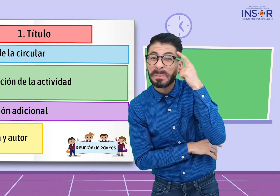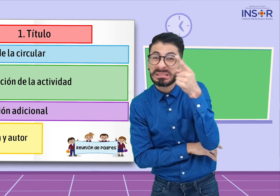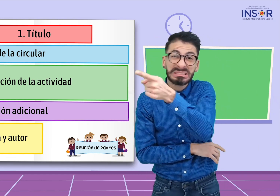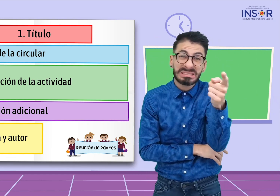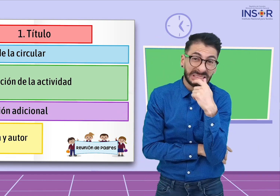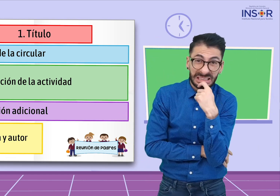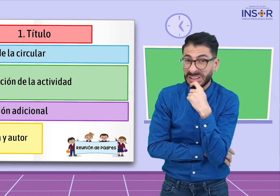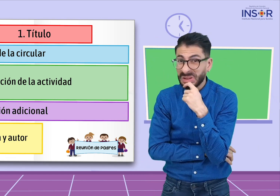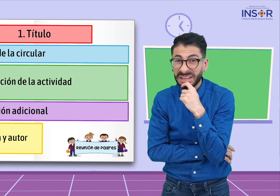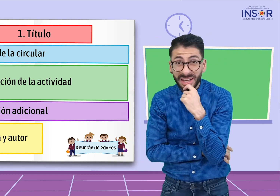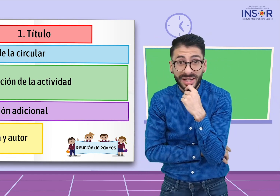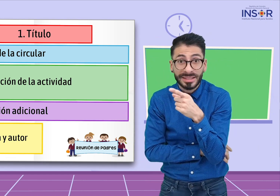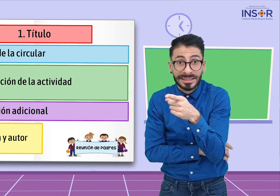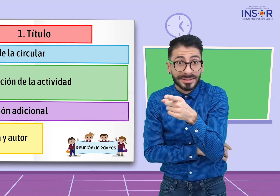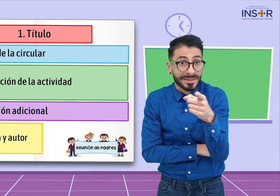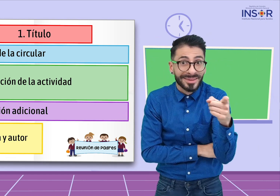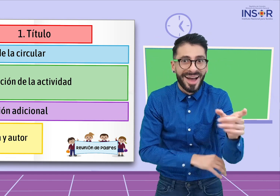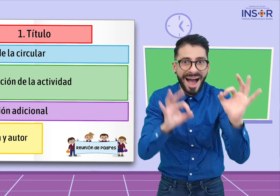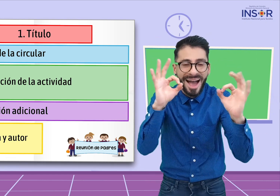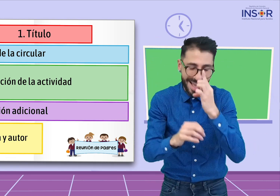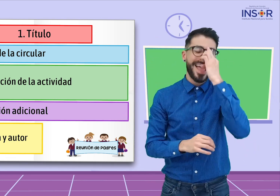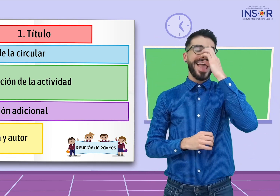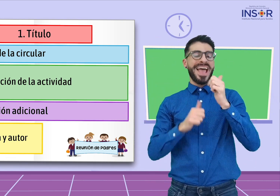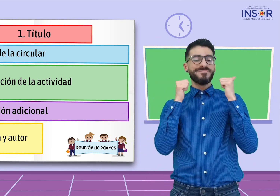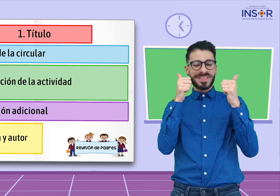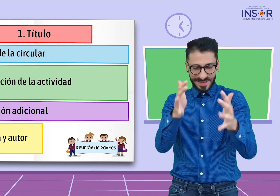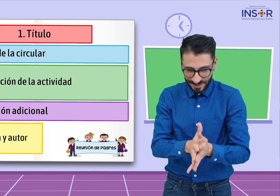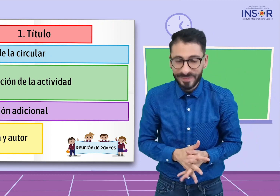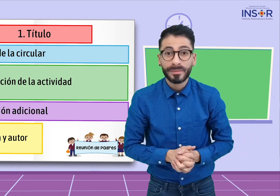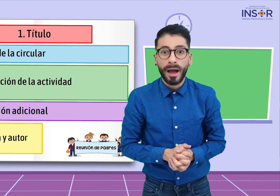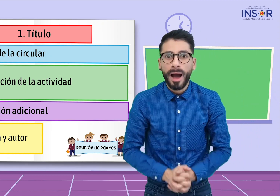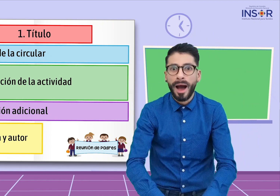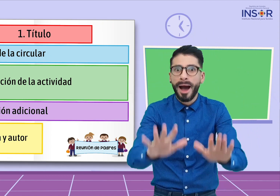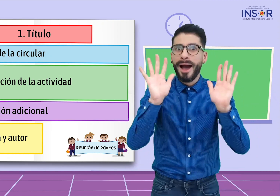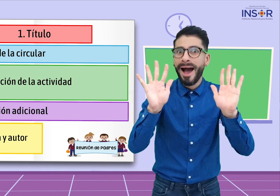¿Qué opinan? ¿Sí? ¿Estás de acuerdo? ¡Perfecto, muy bien!